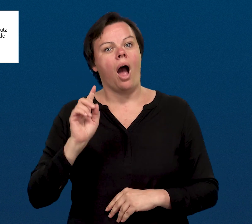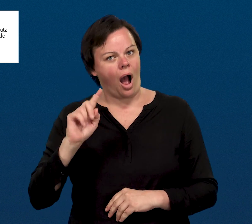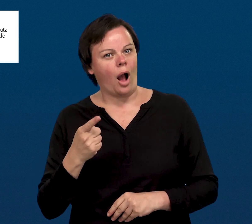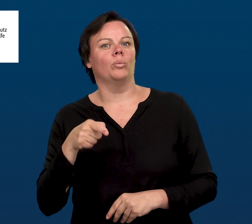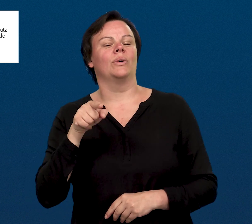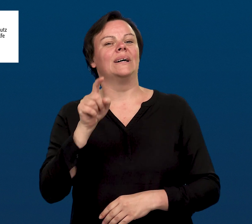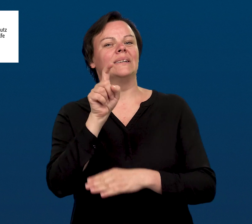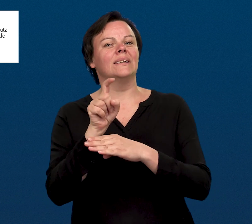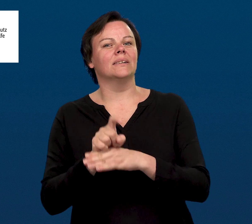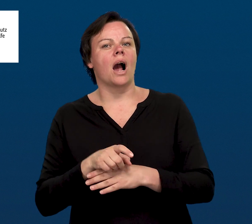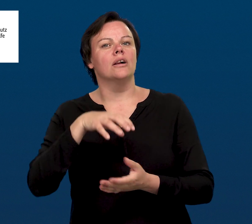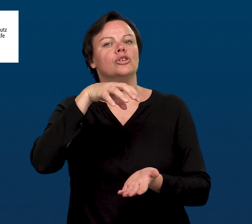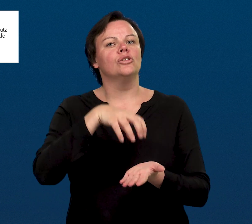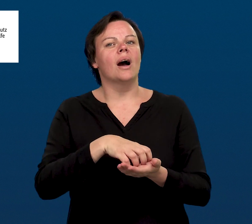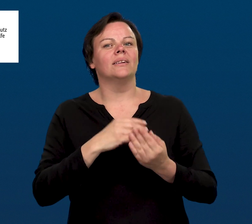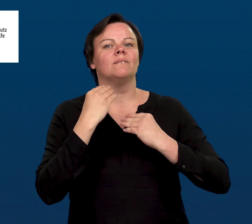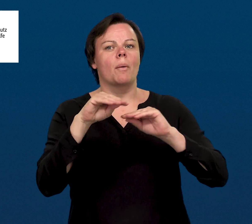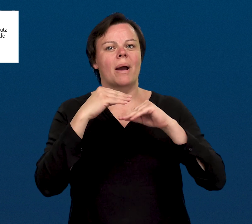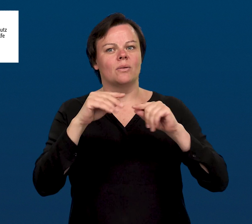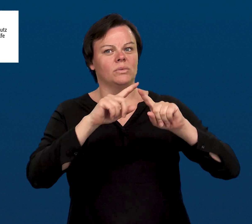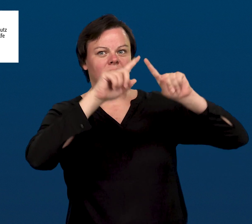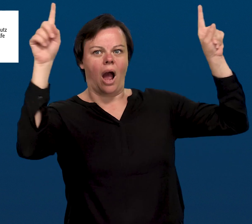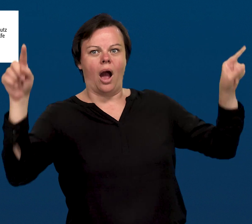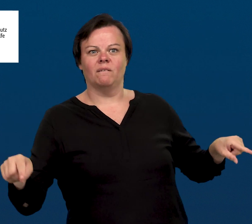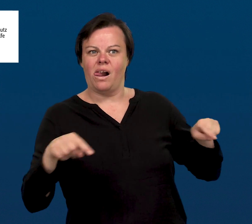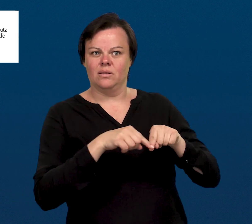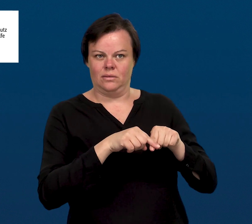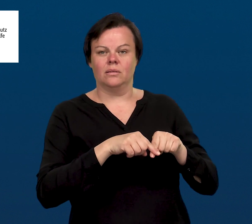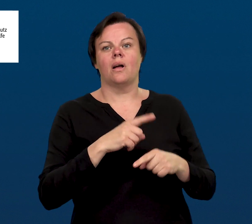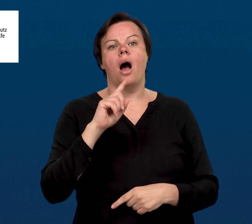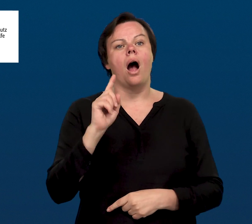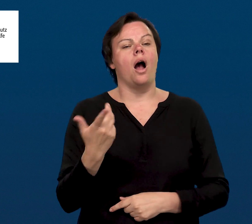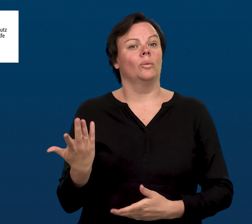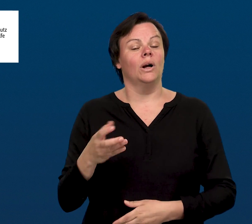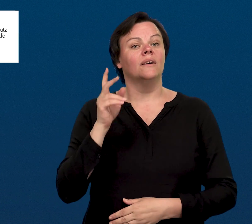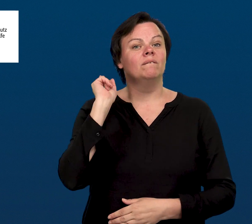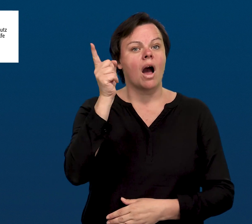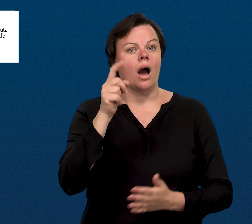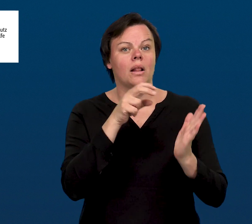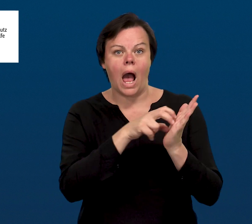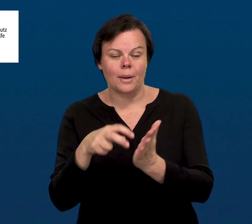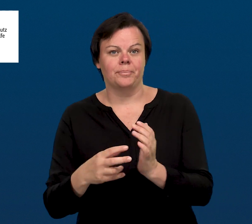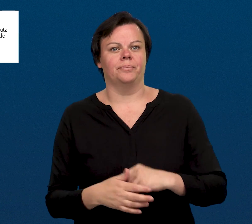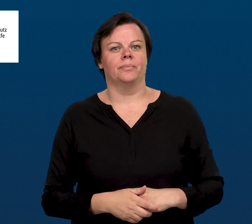Ebenso gehören digitale Stadtinformationstafeln, Warn-Apps,